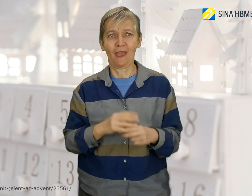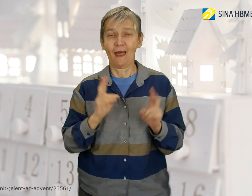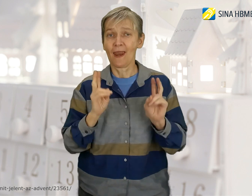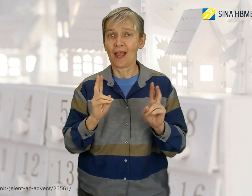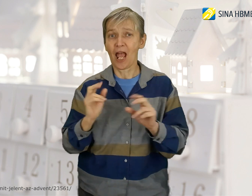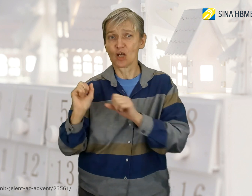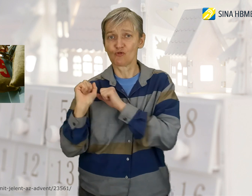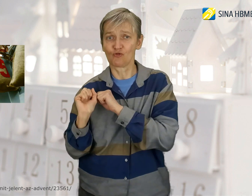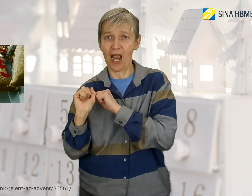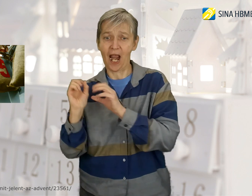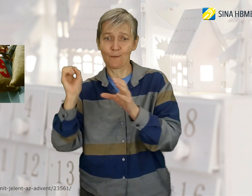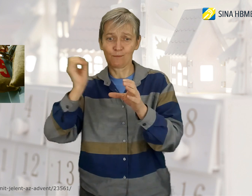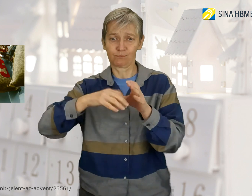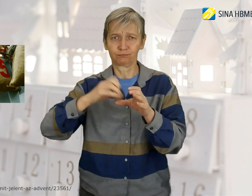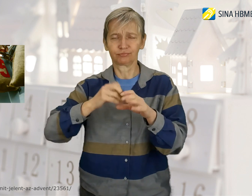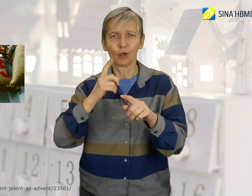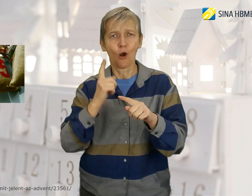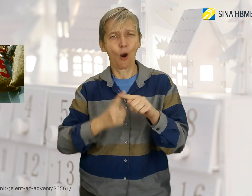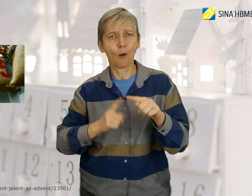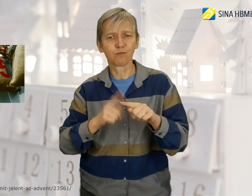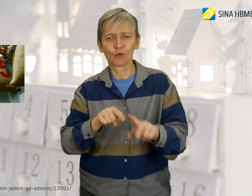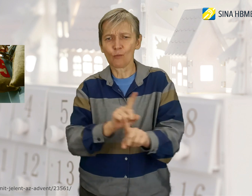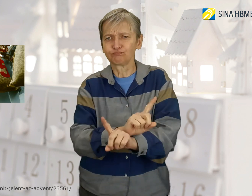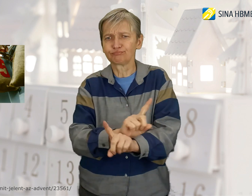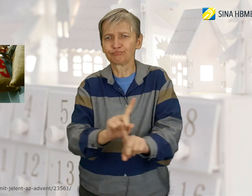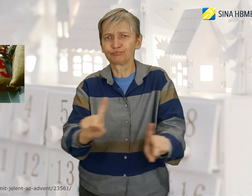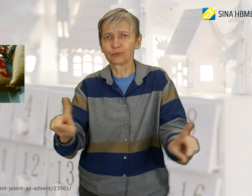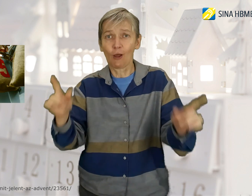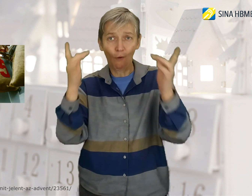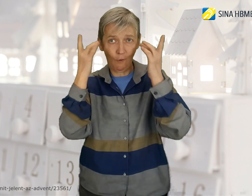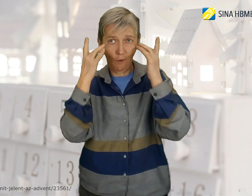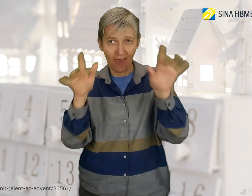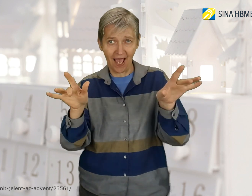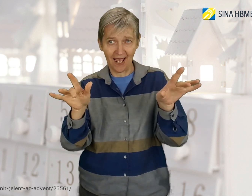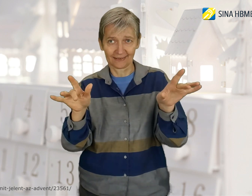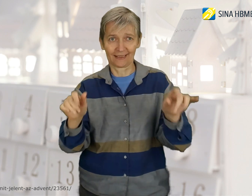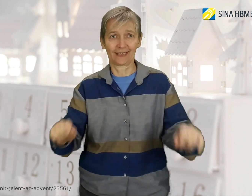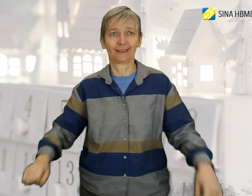egészen a fenyőfa alakú, zsákocskákba csomagolt ajándékos változatáig sokféle formája ismert.